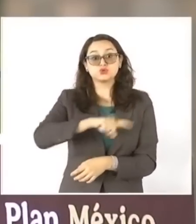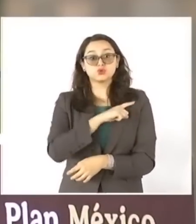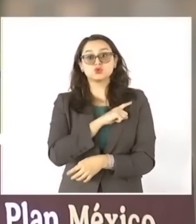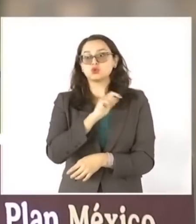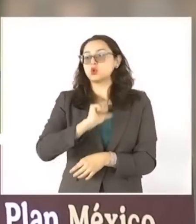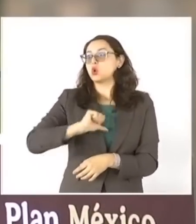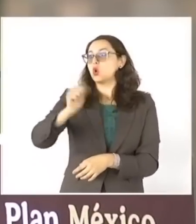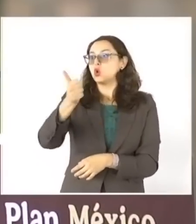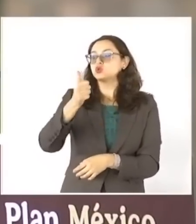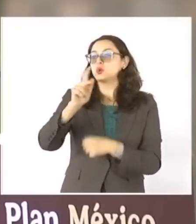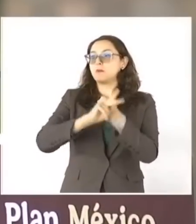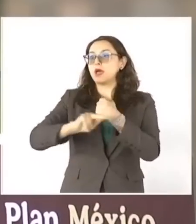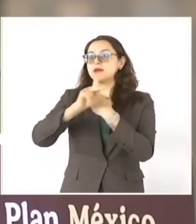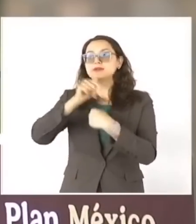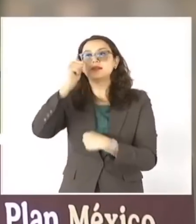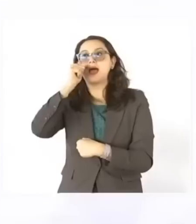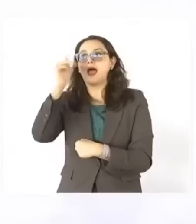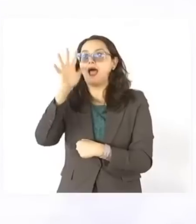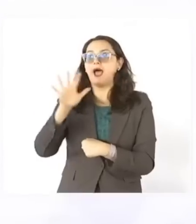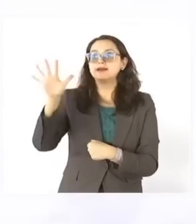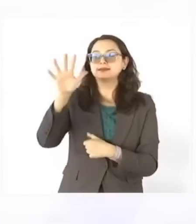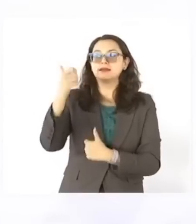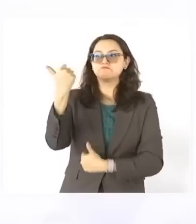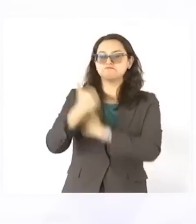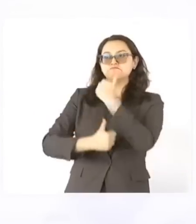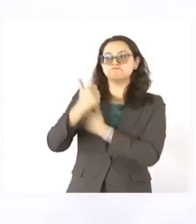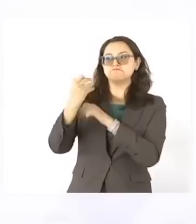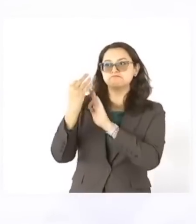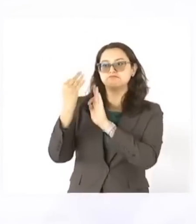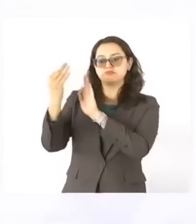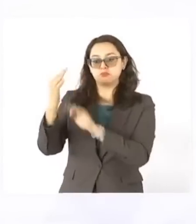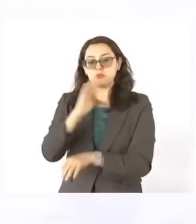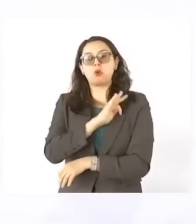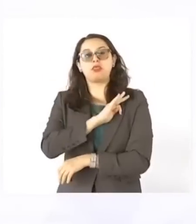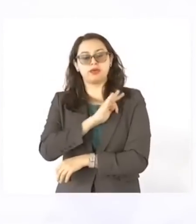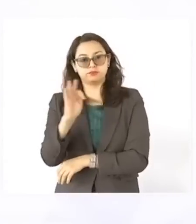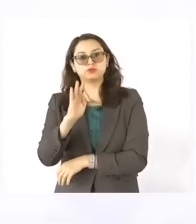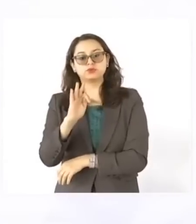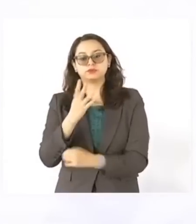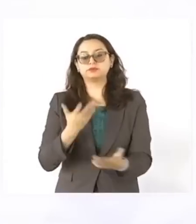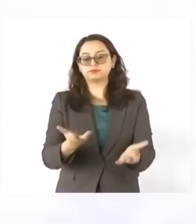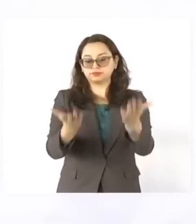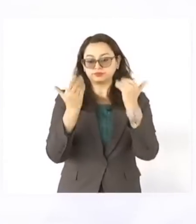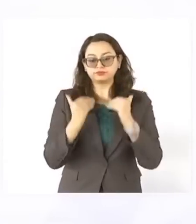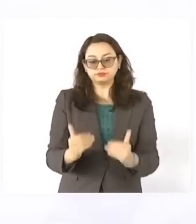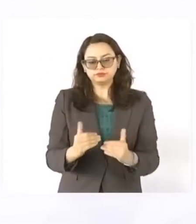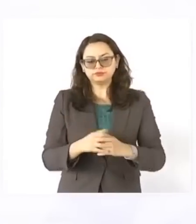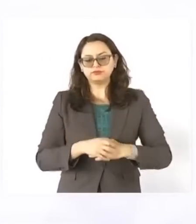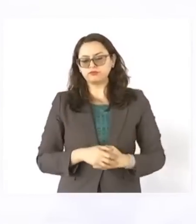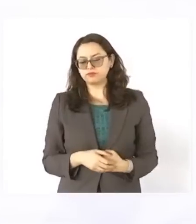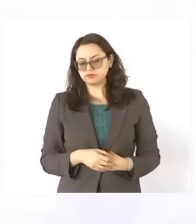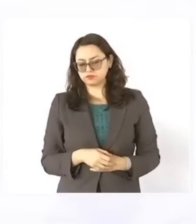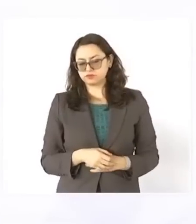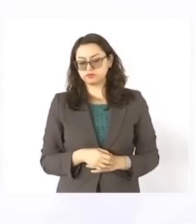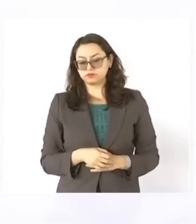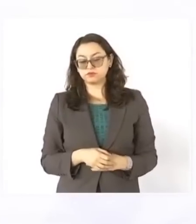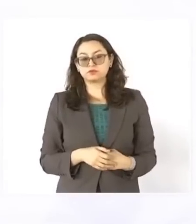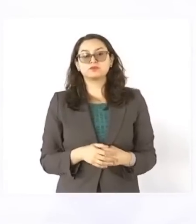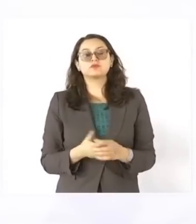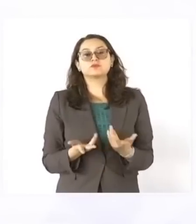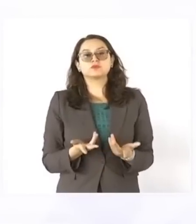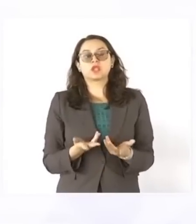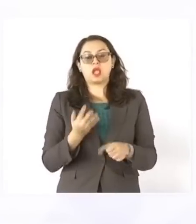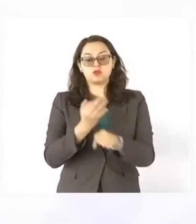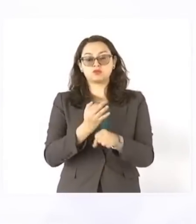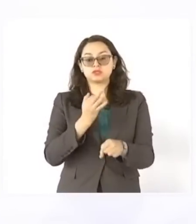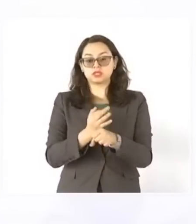países asiáticos en arular con china adelante Esta es una visión de las importaciones desde Asia que